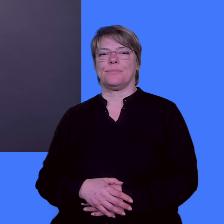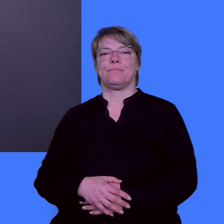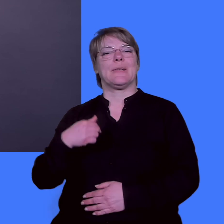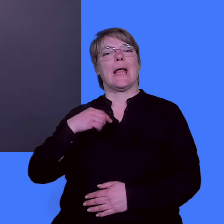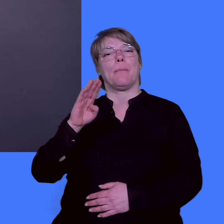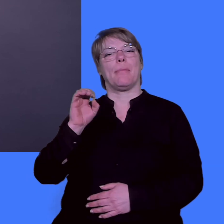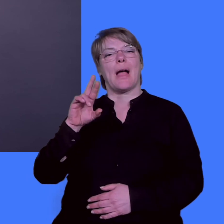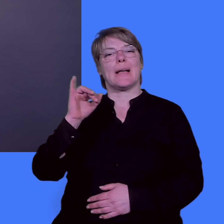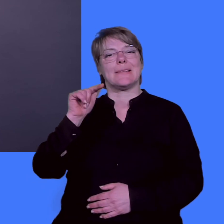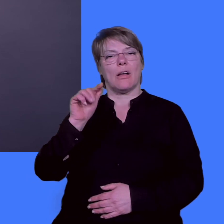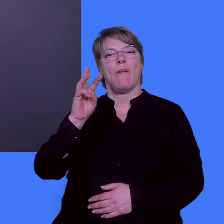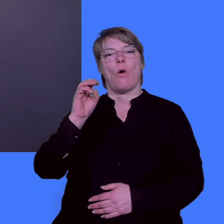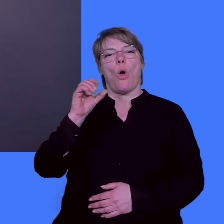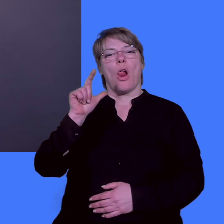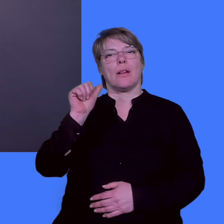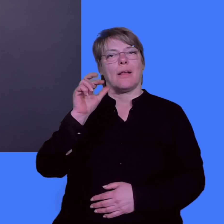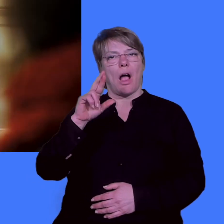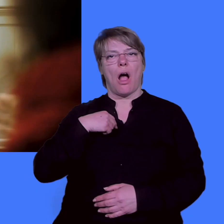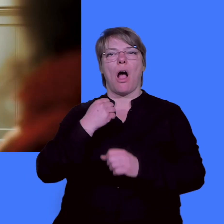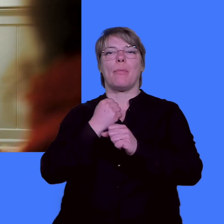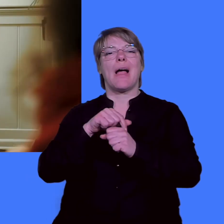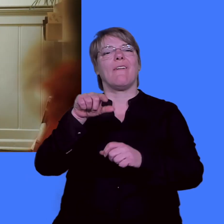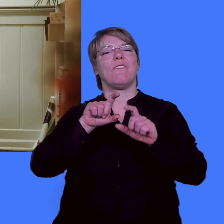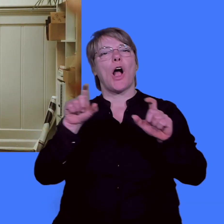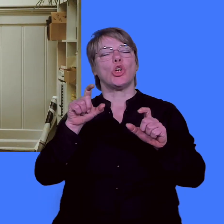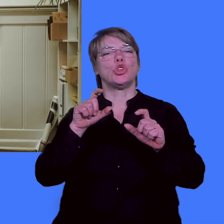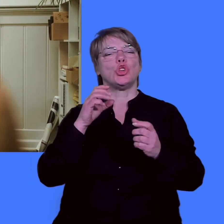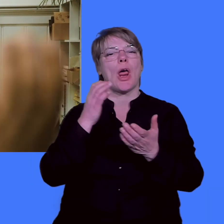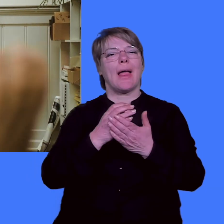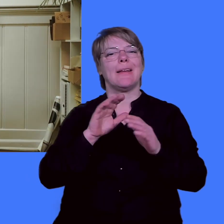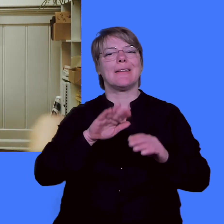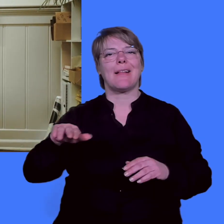Ich bin Berit Wolter. Ich arbeite an der Fachstelle Kinderwelten für Vorurteilsbewusste Bildung und Erziehung.